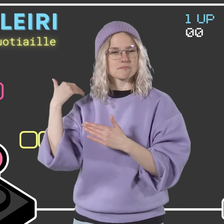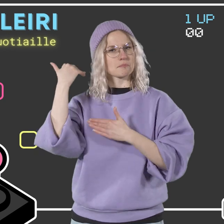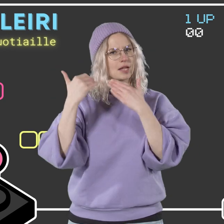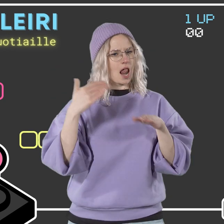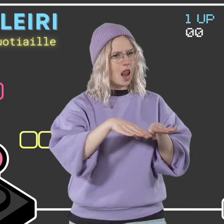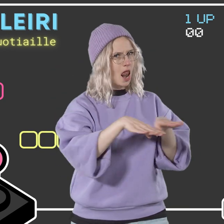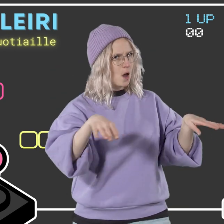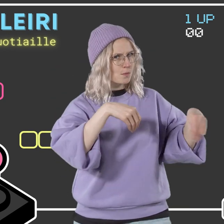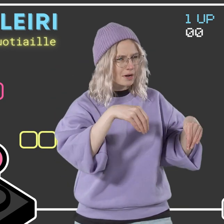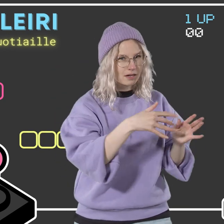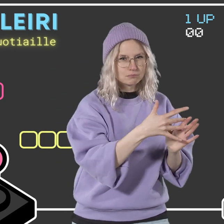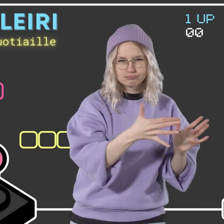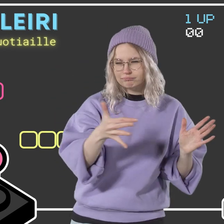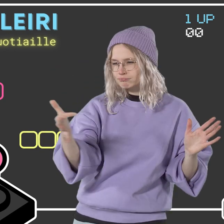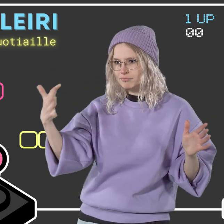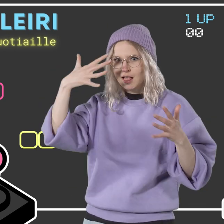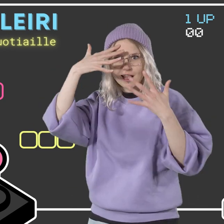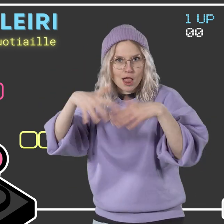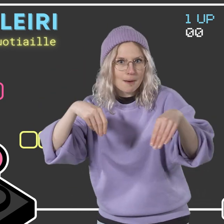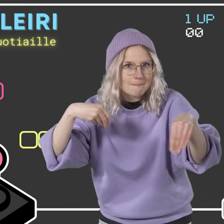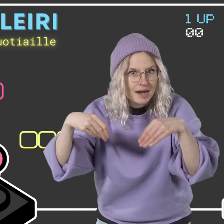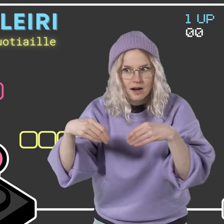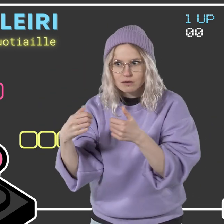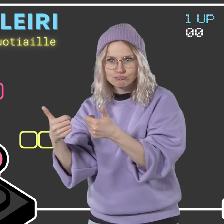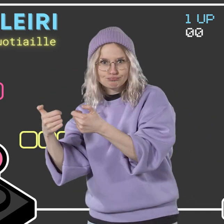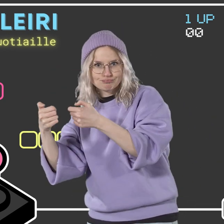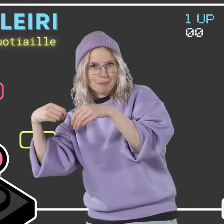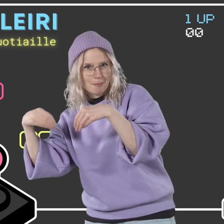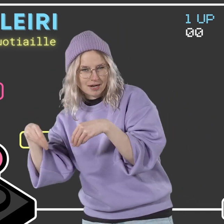perinteisistä pöytäpeleistä tietokone- ja konsolipeleihin!